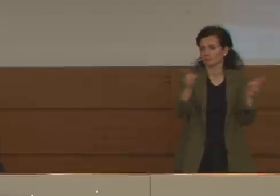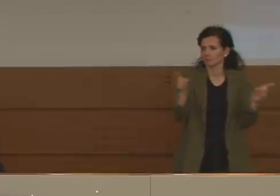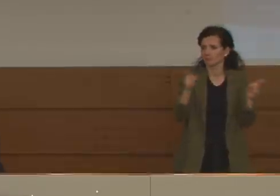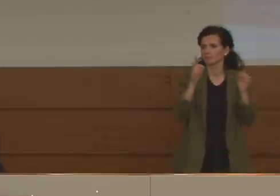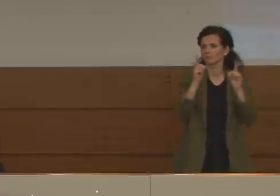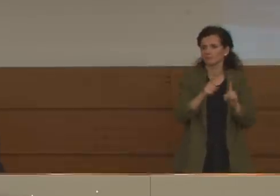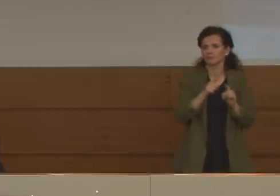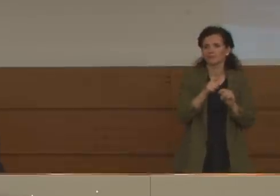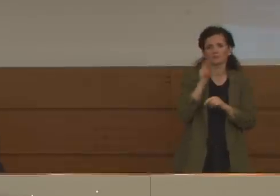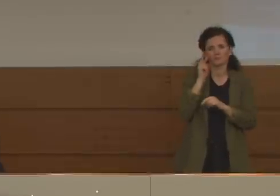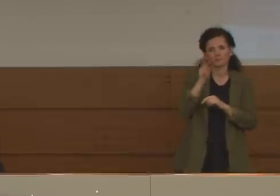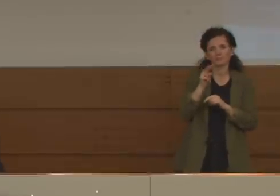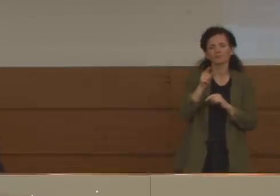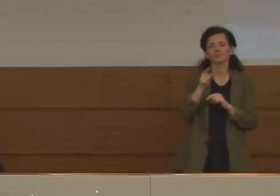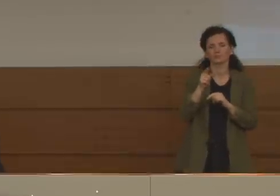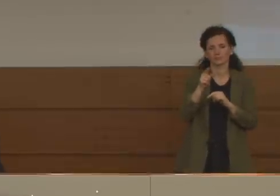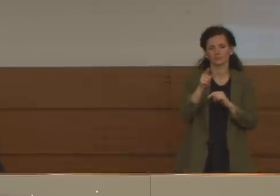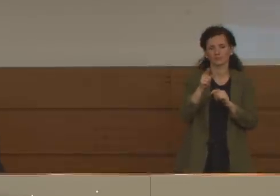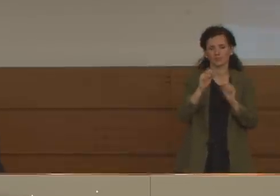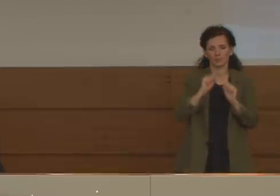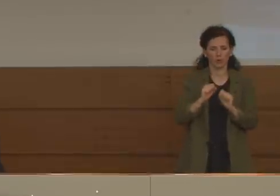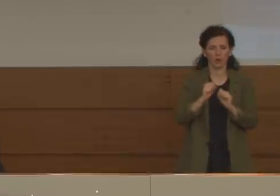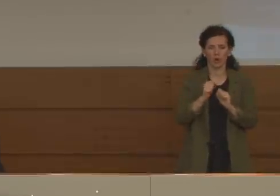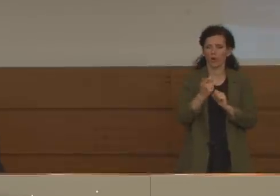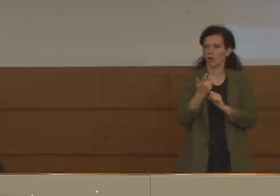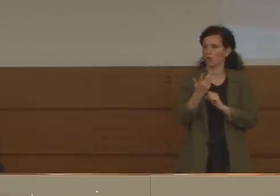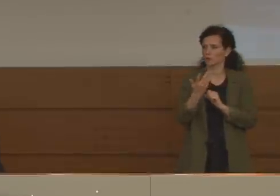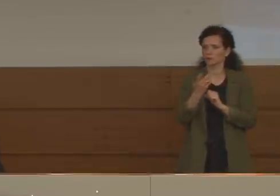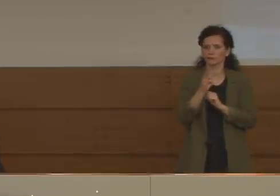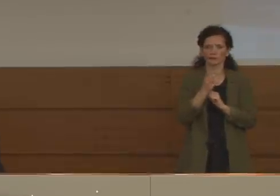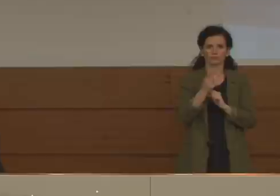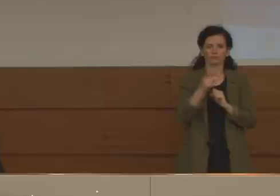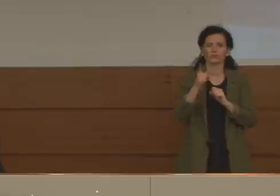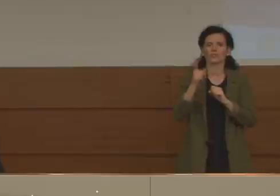intensiva. Nel giro di cinque minuti. Sul resto della domanda...